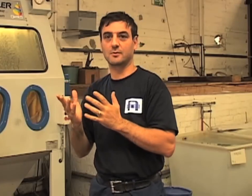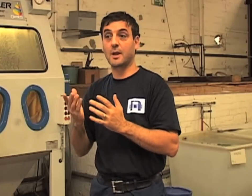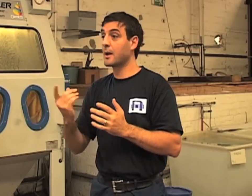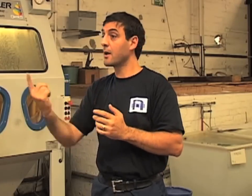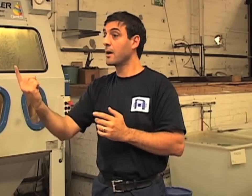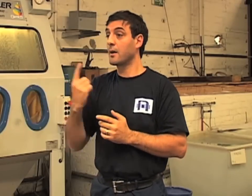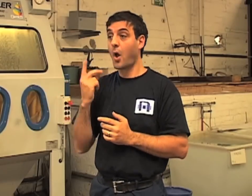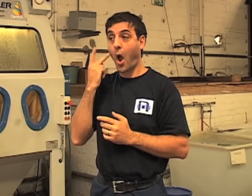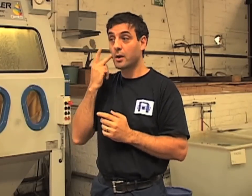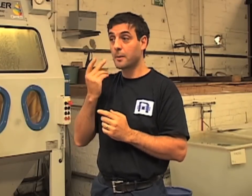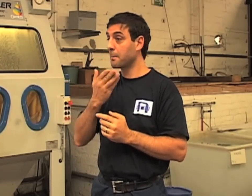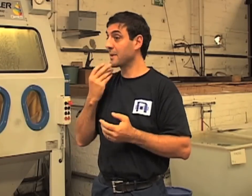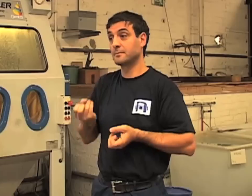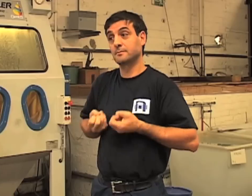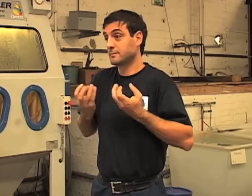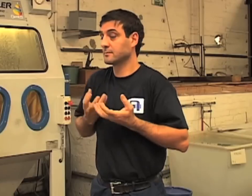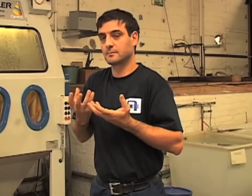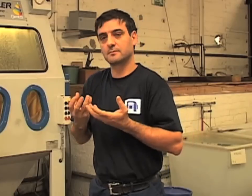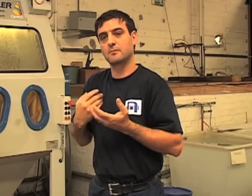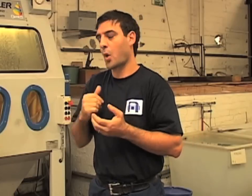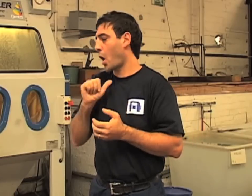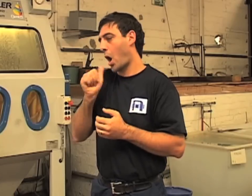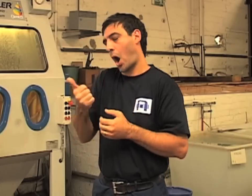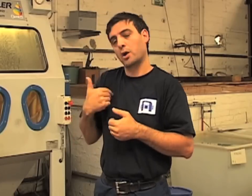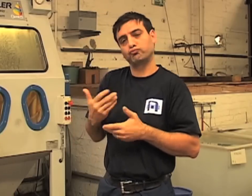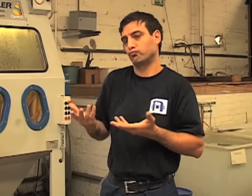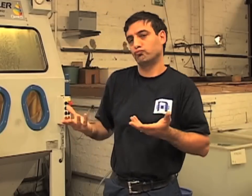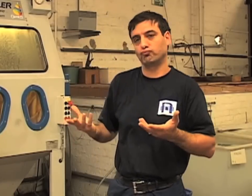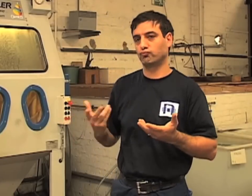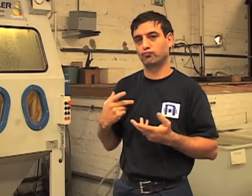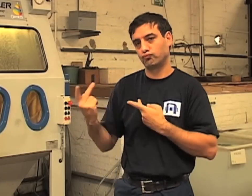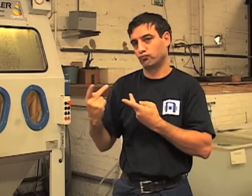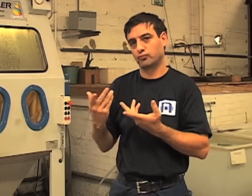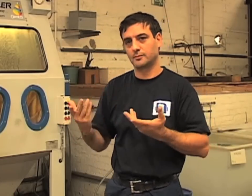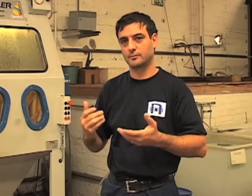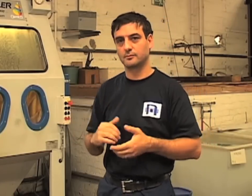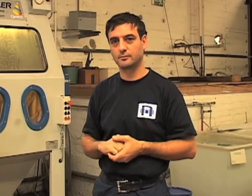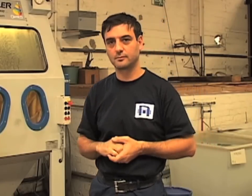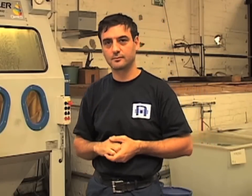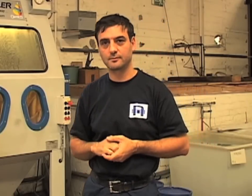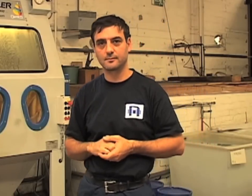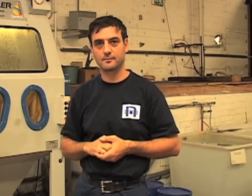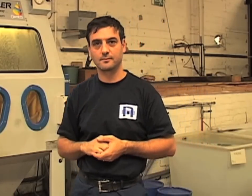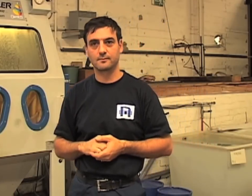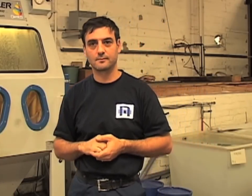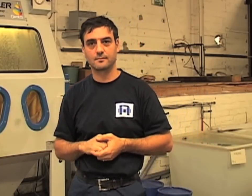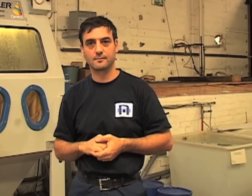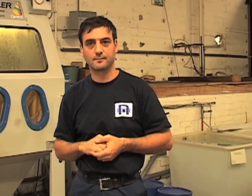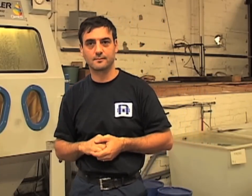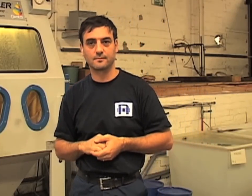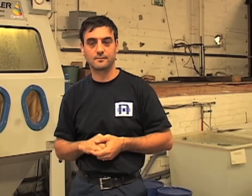et cherchent à communiquer et on y arrive. D'autres ont plus de mal à s'exprimer mais ça ne pose pas de problèmes.